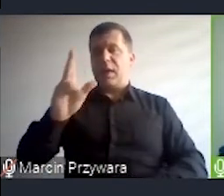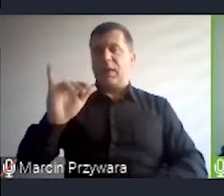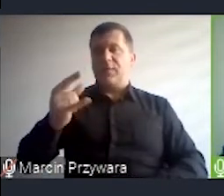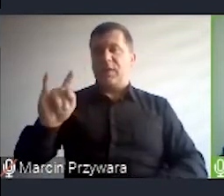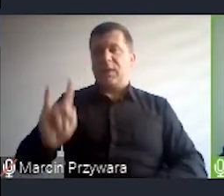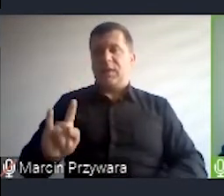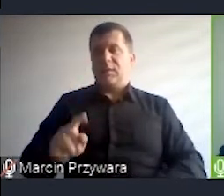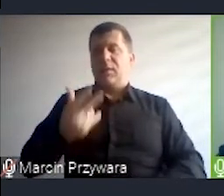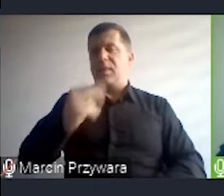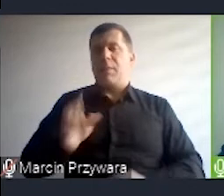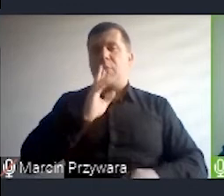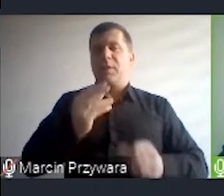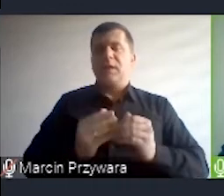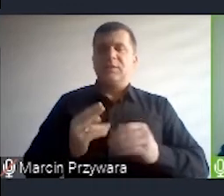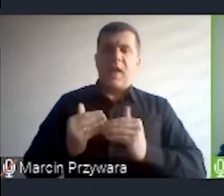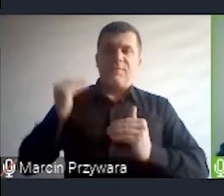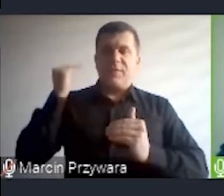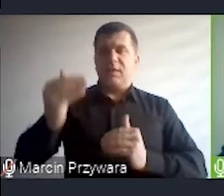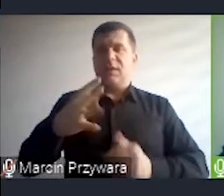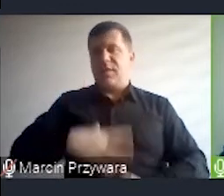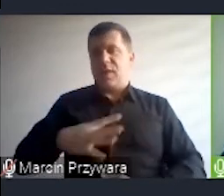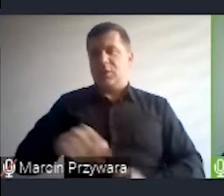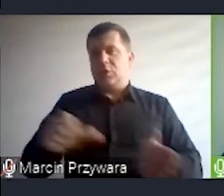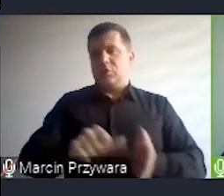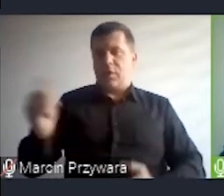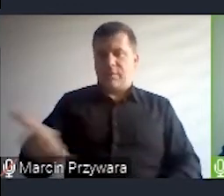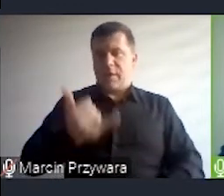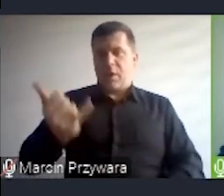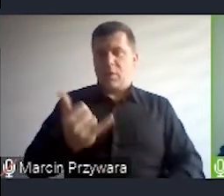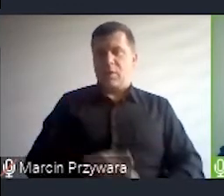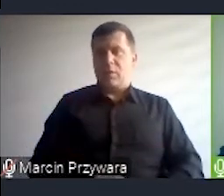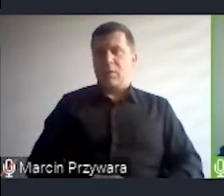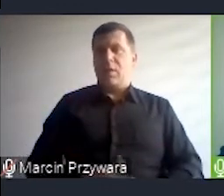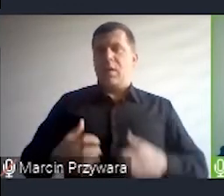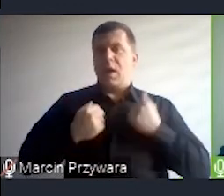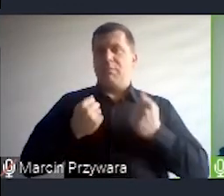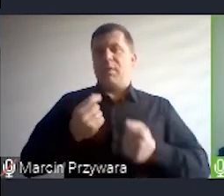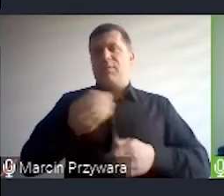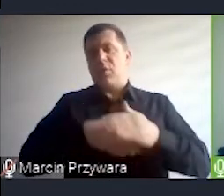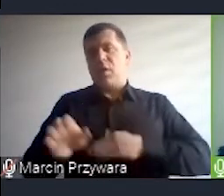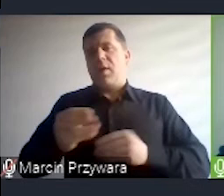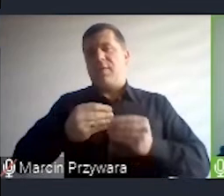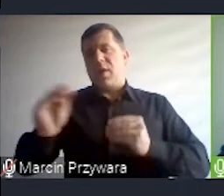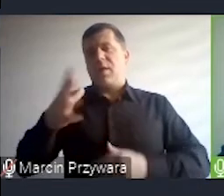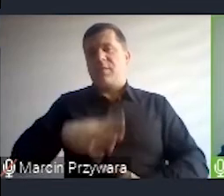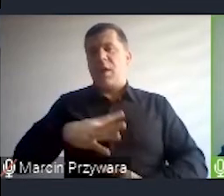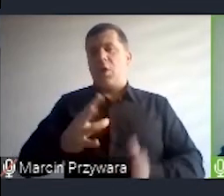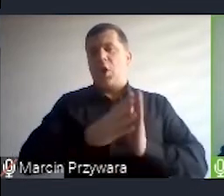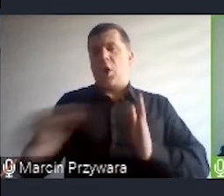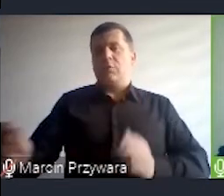żeby nie zawyżać wartości środka trwałego, po to, żeby wyszła większa wartość odpisów amortyzacyjnych,